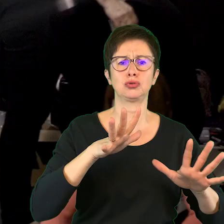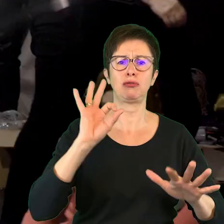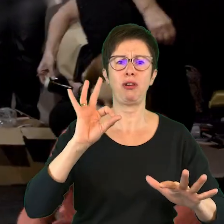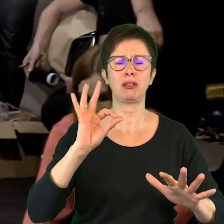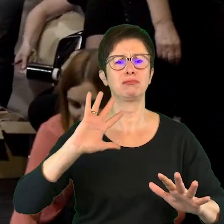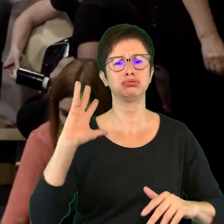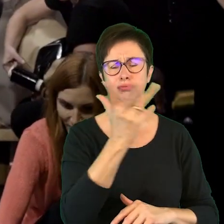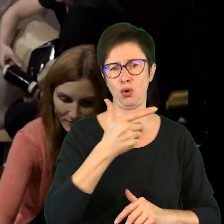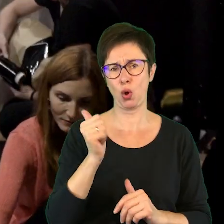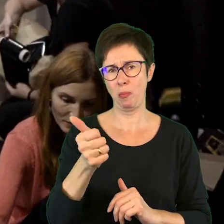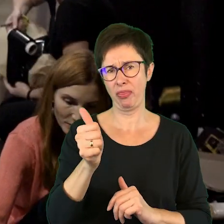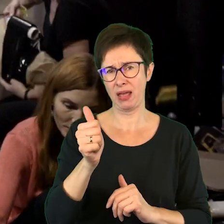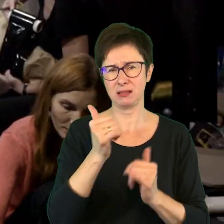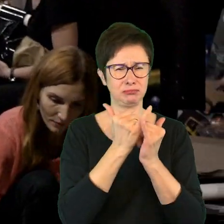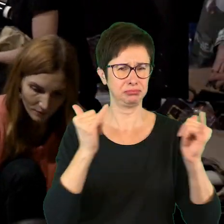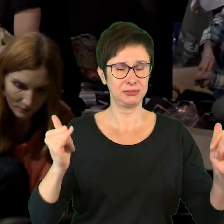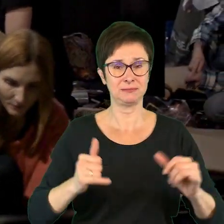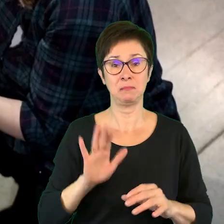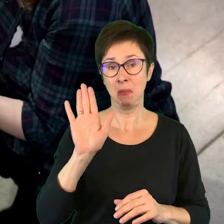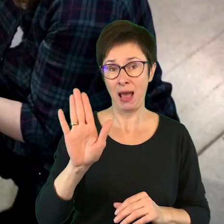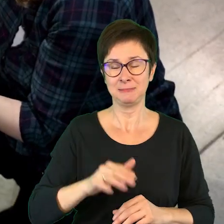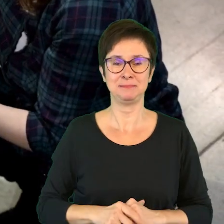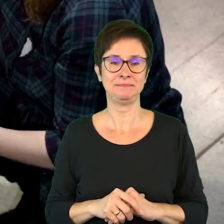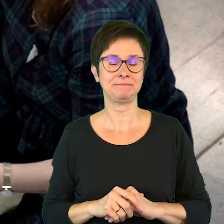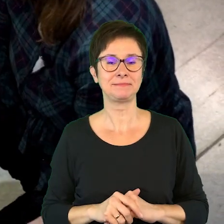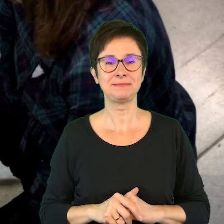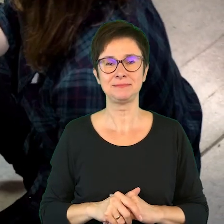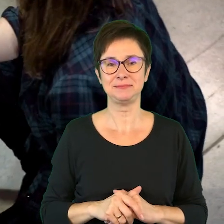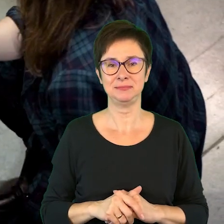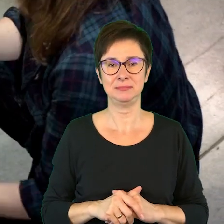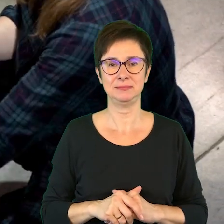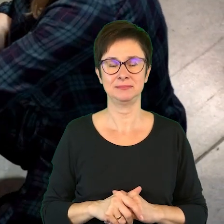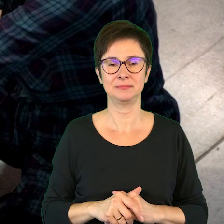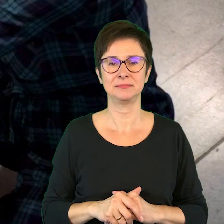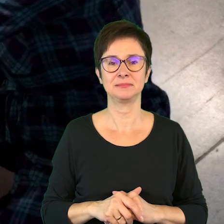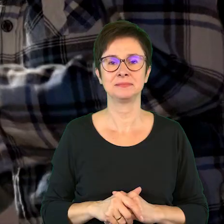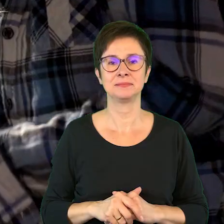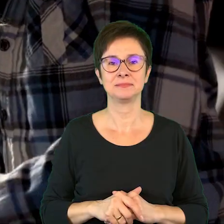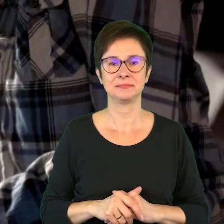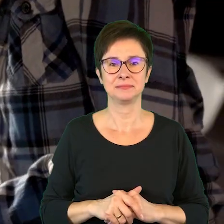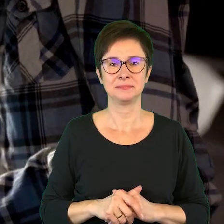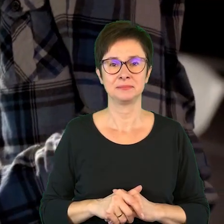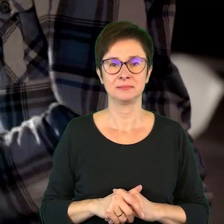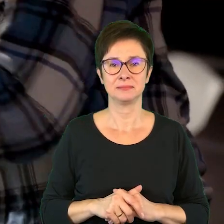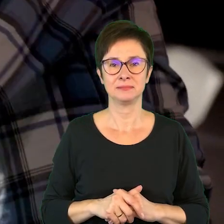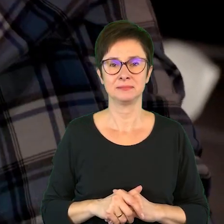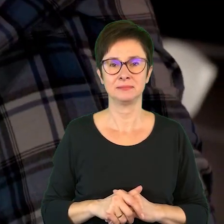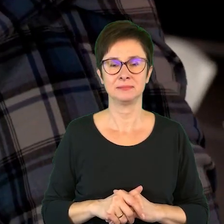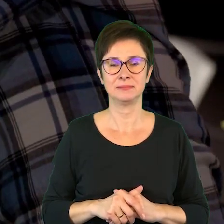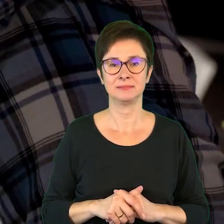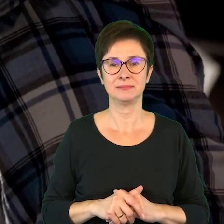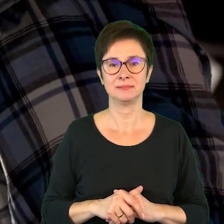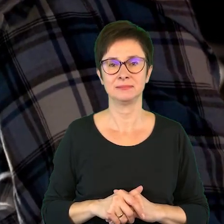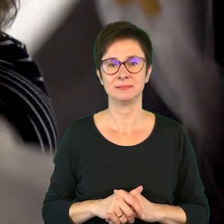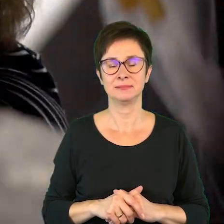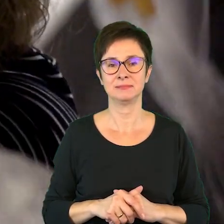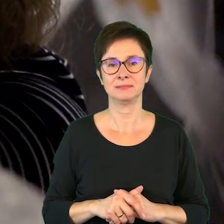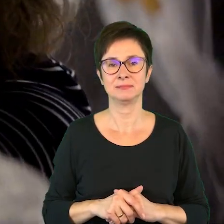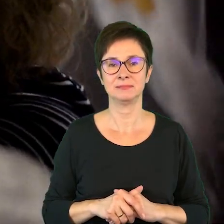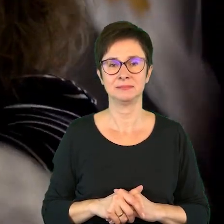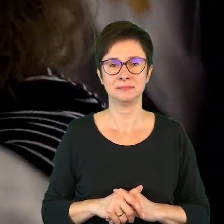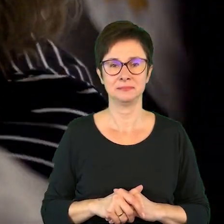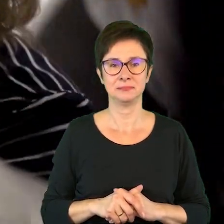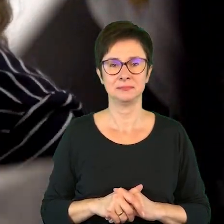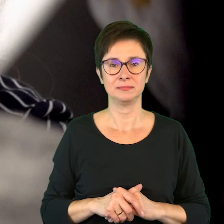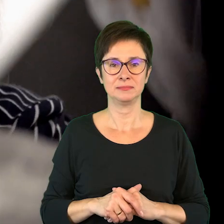Szelest folii malarskiej i odgłosy klejenia taśmy.